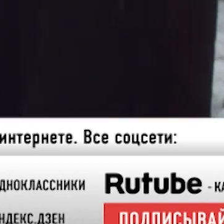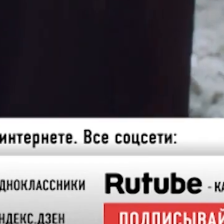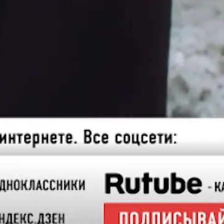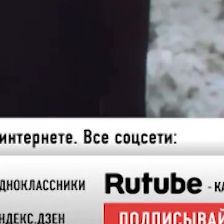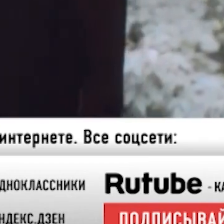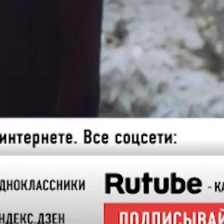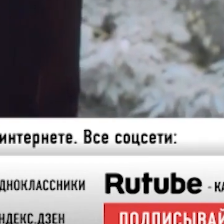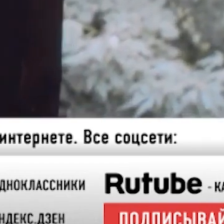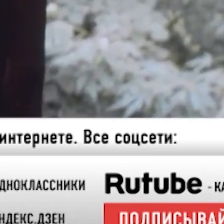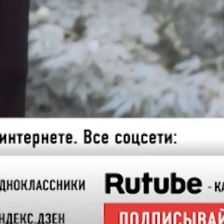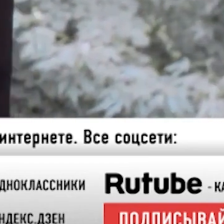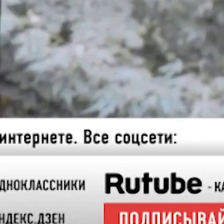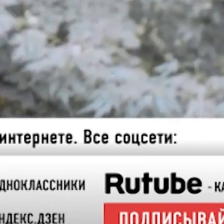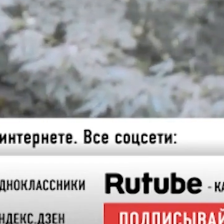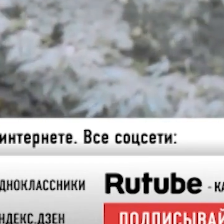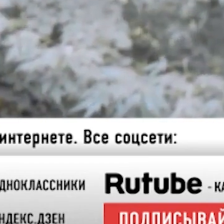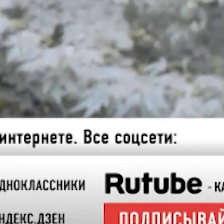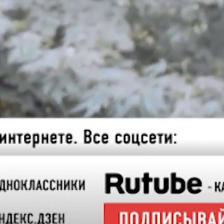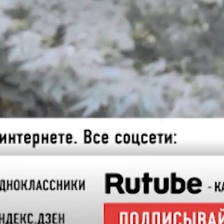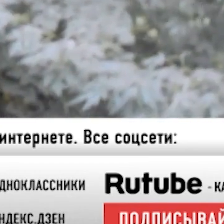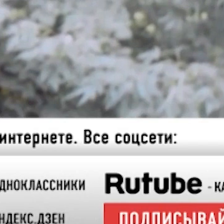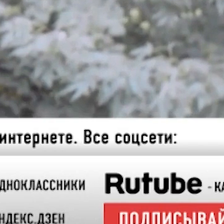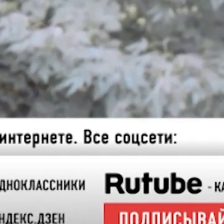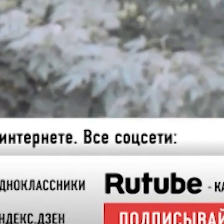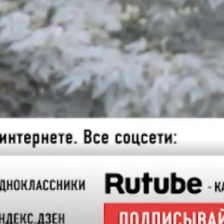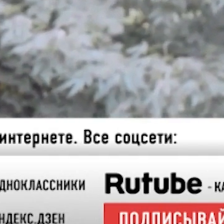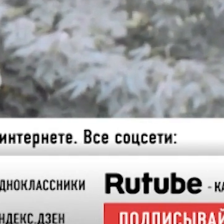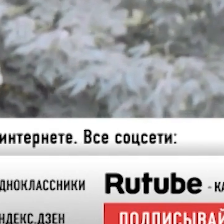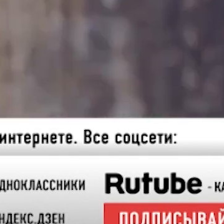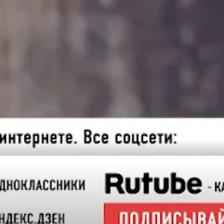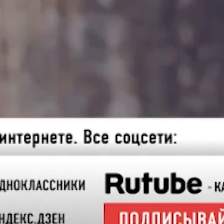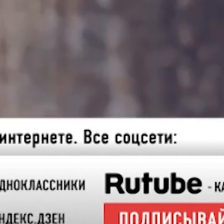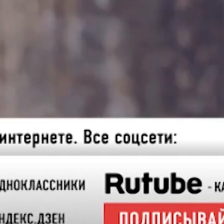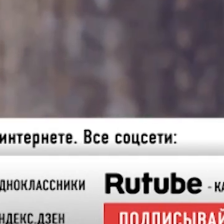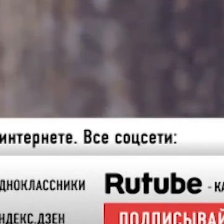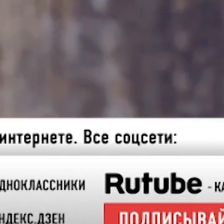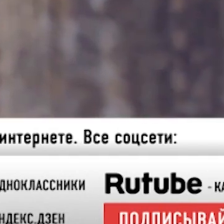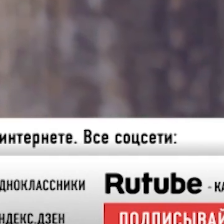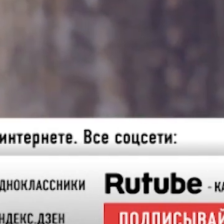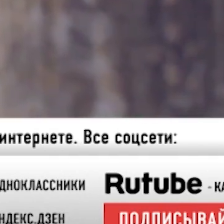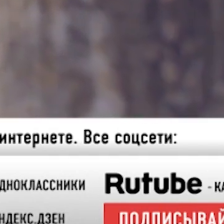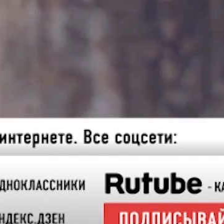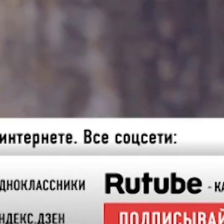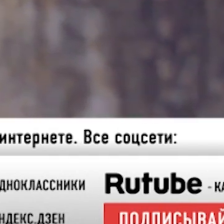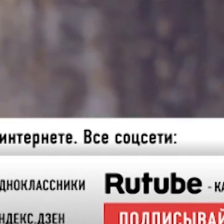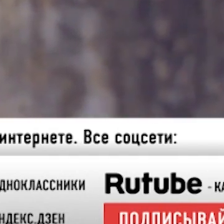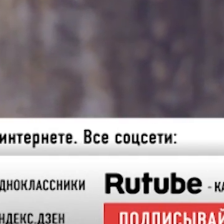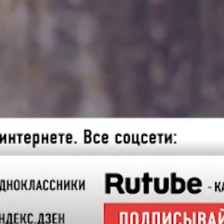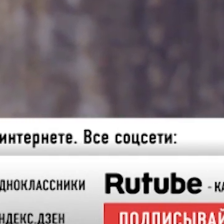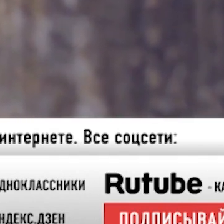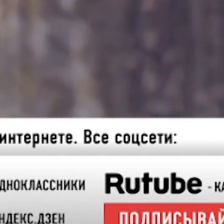ведь она никогда не оставляла меня [музыка] правда поняла это лишь пережив многие бури напасти